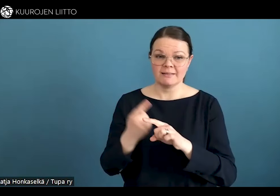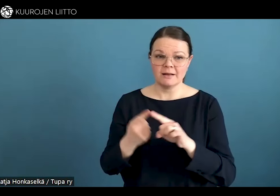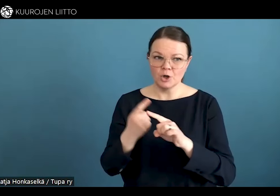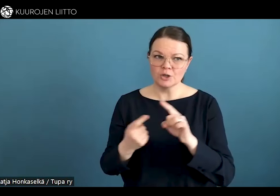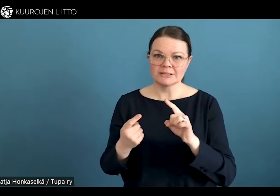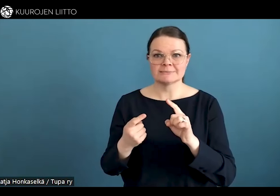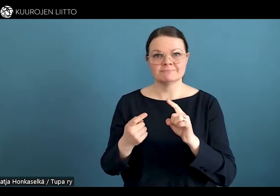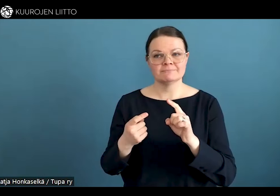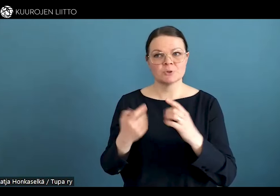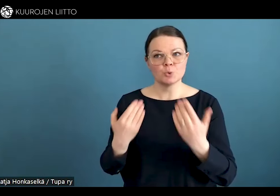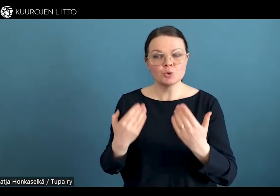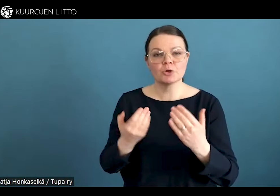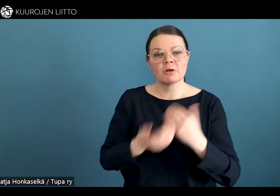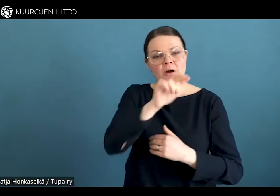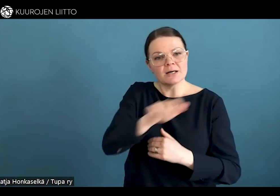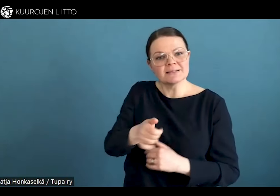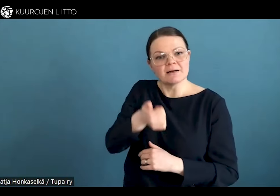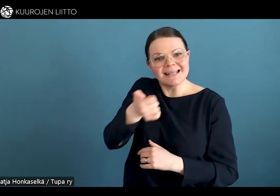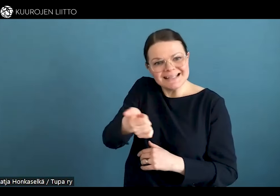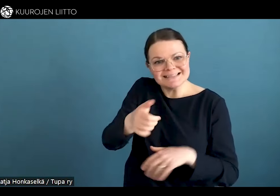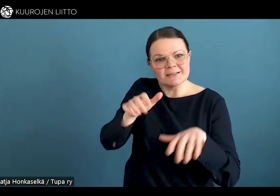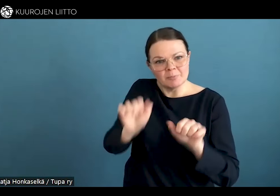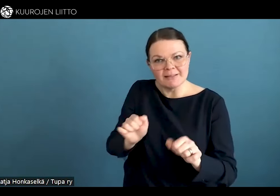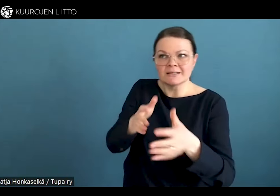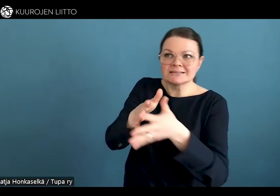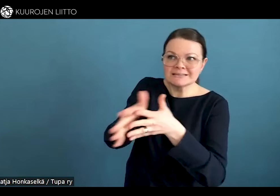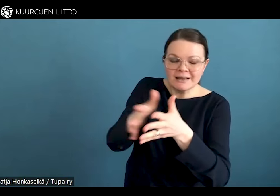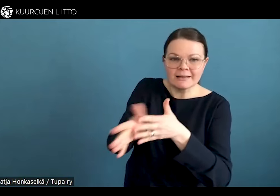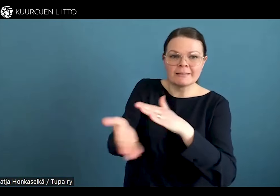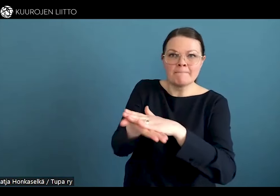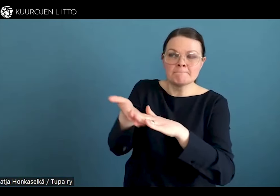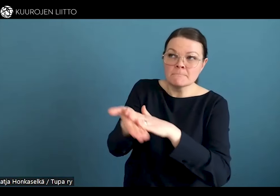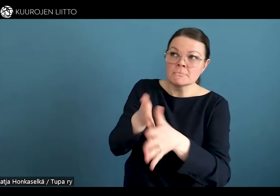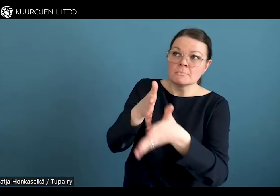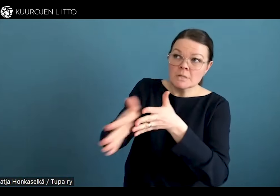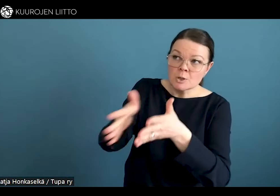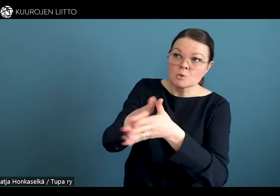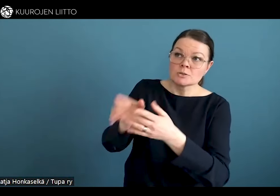Nykyisin on asiakkaan omalla vastuulla selittää ja perustella, -